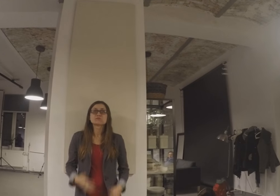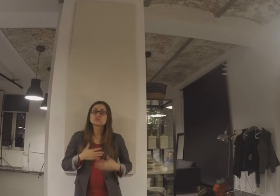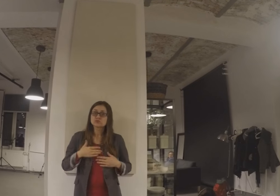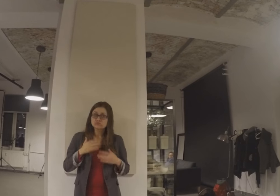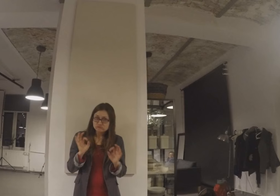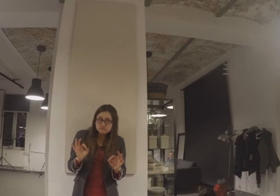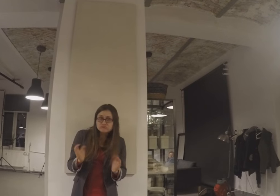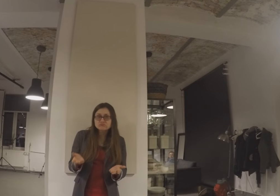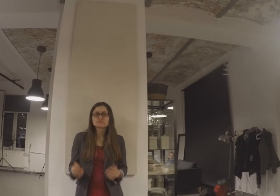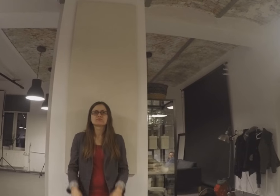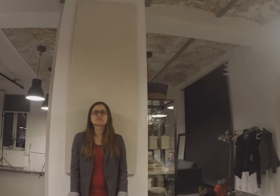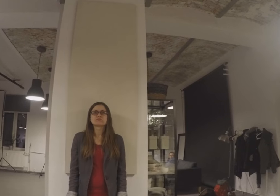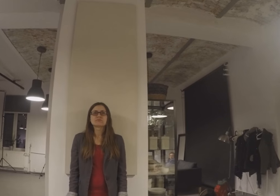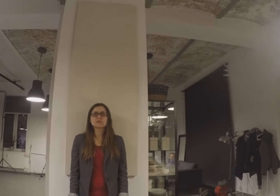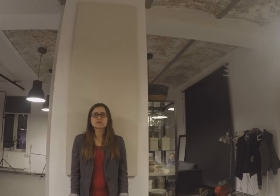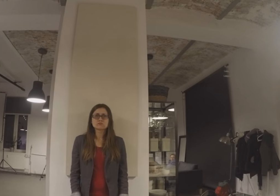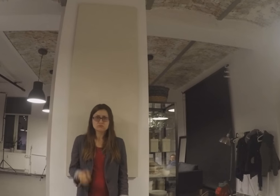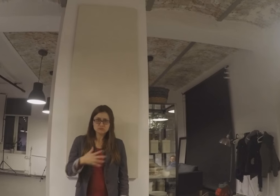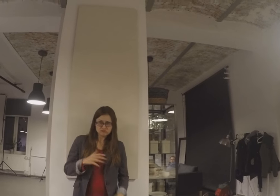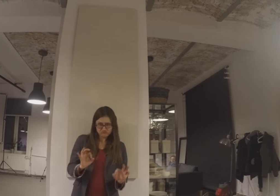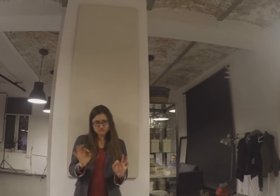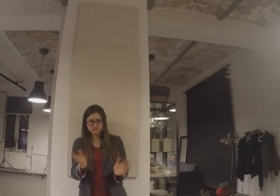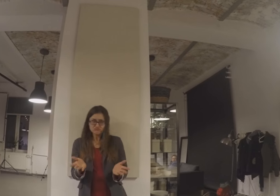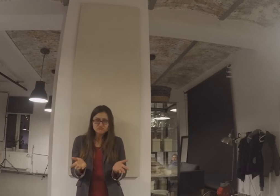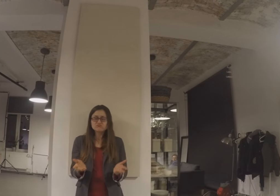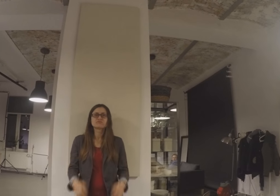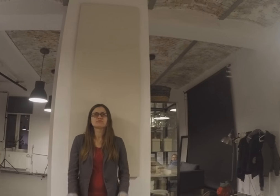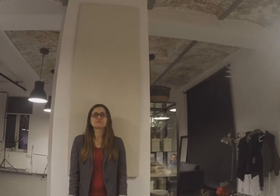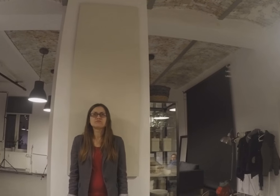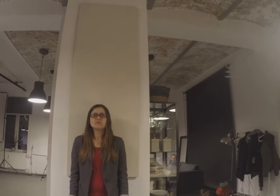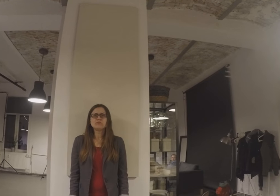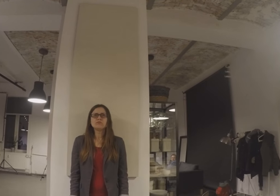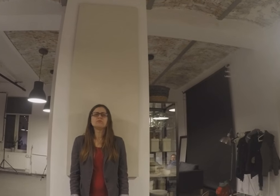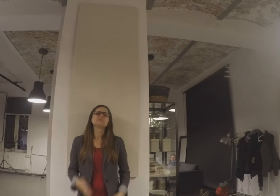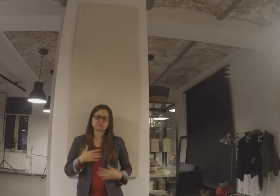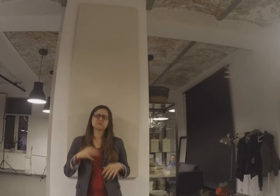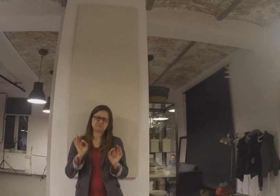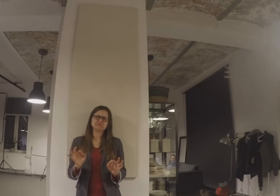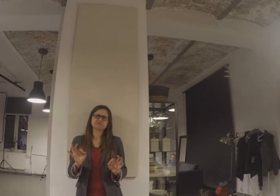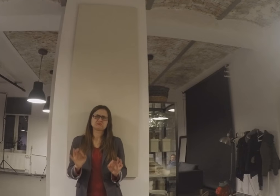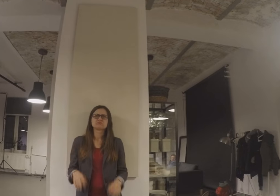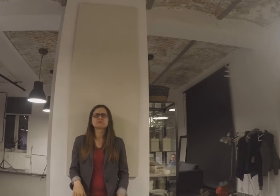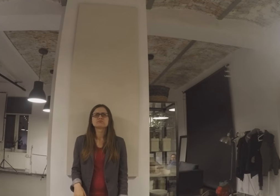Bist Du okay? Wie fühlst Du Dich? Mir geht´s prima.